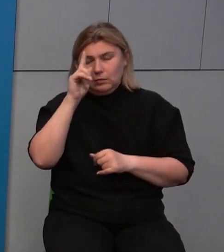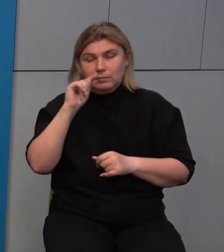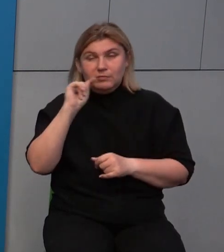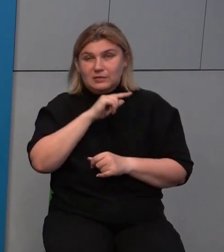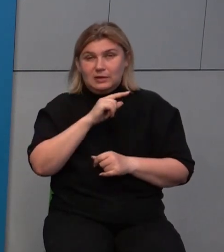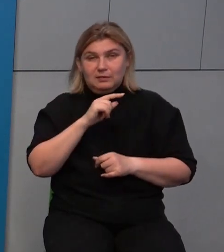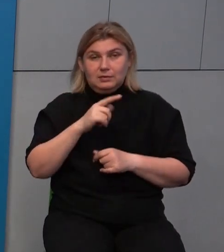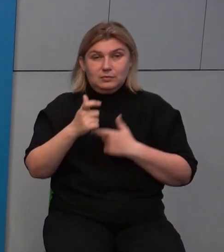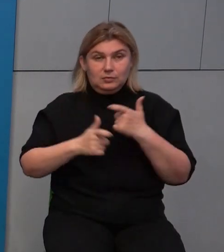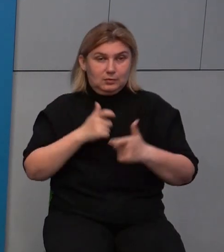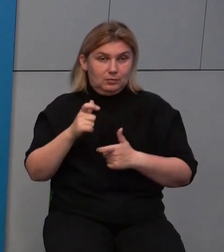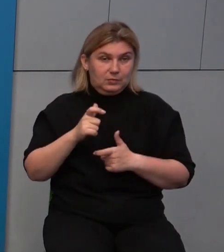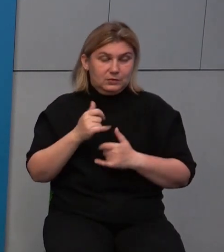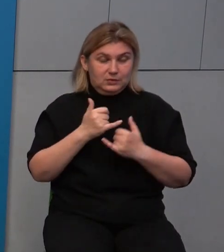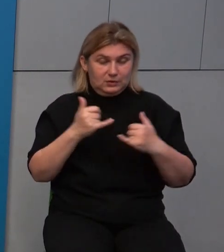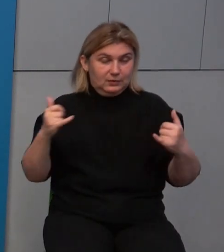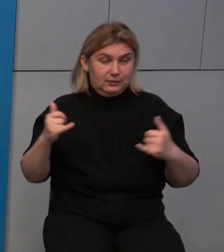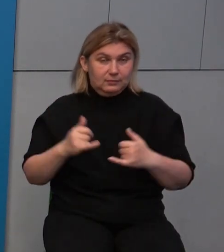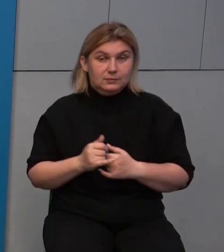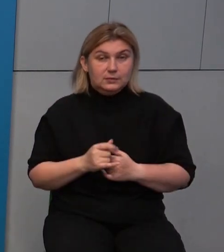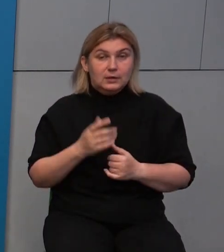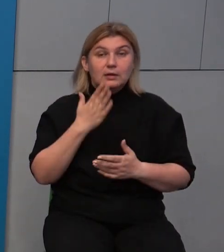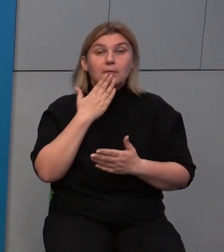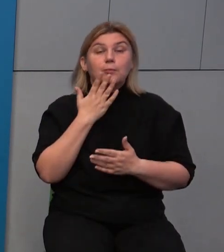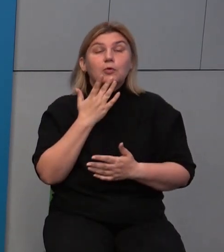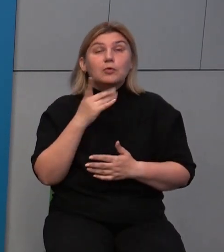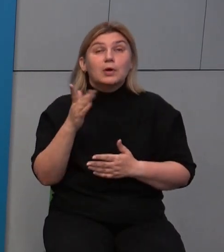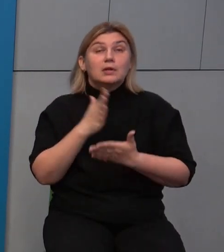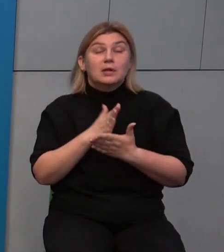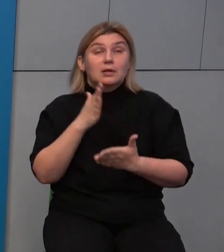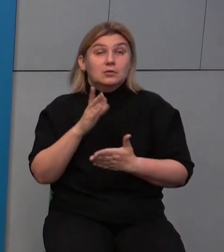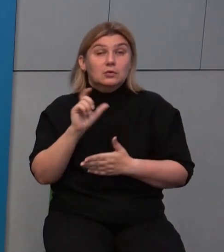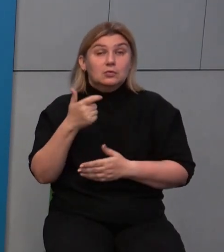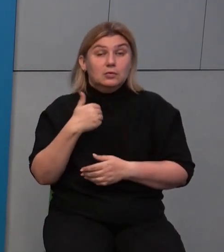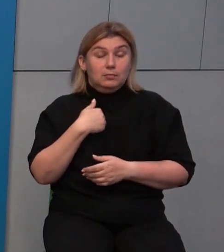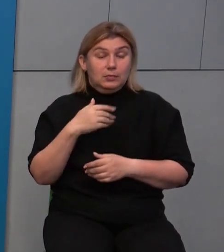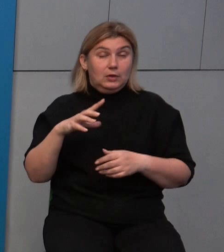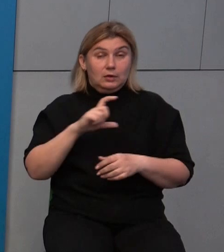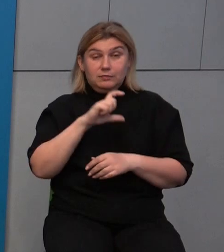I mówię to też nie tylko pod kątem tego, co się wydarzyło w czasie okupacji,